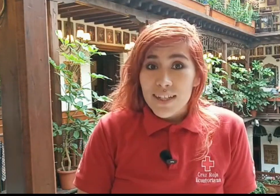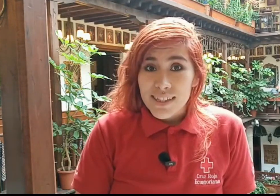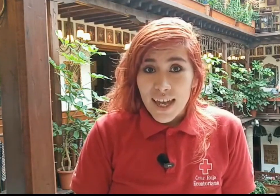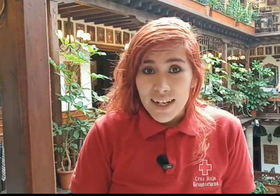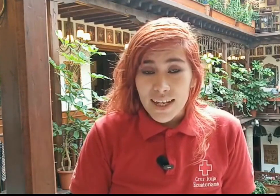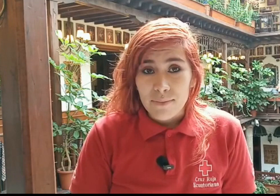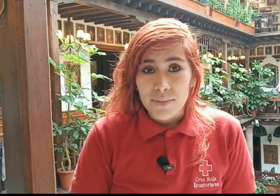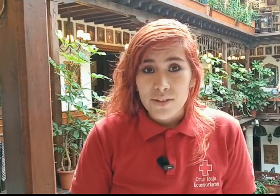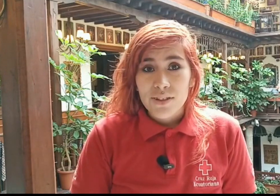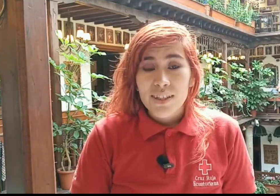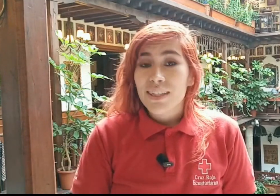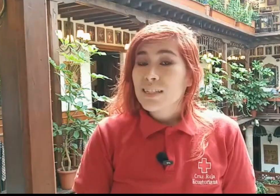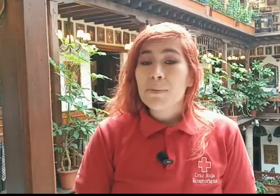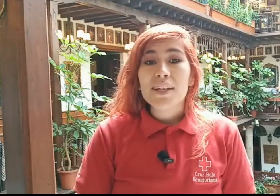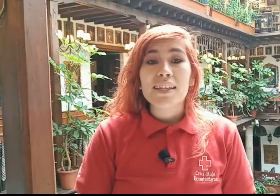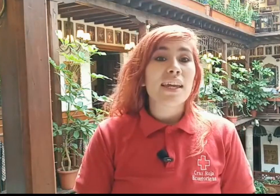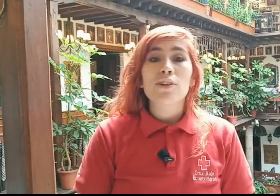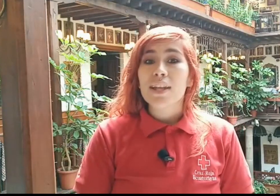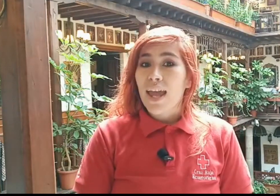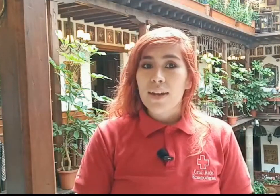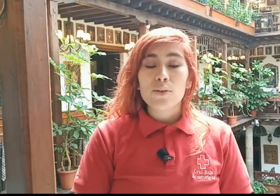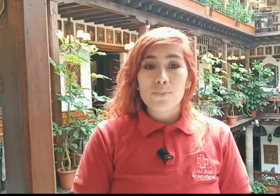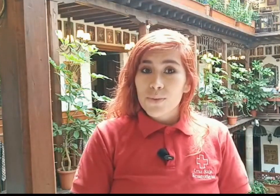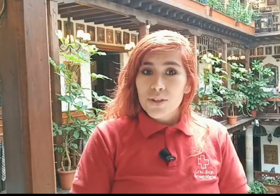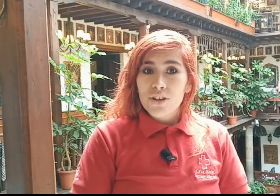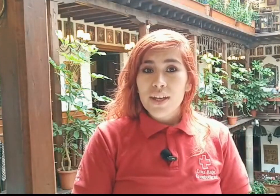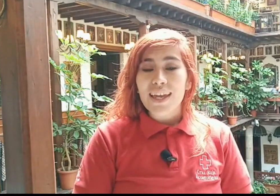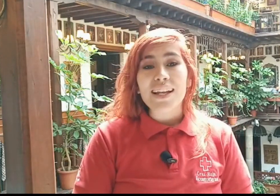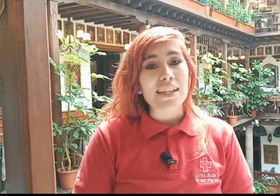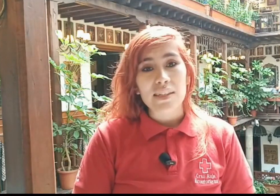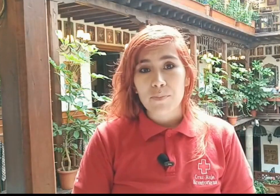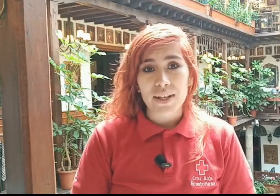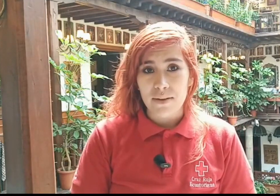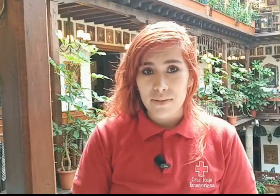iniciar el cambio y es porque quiero crear un mundo en el que se pueda vivir